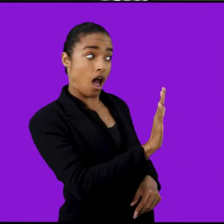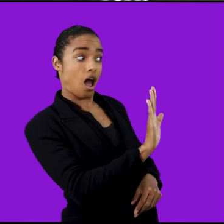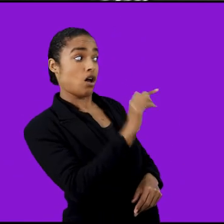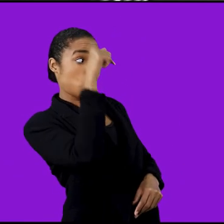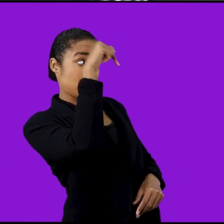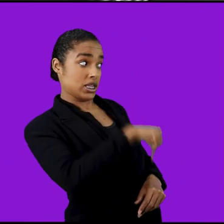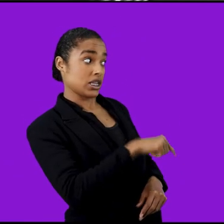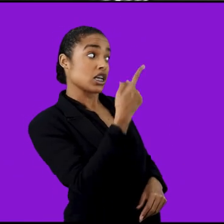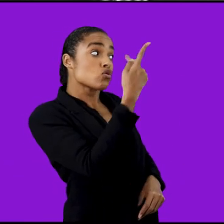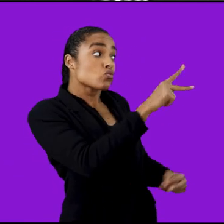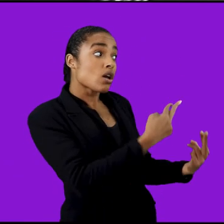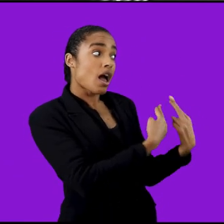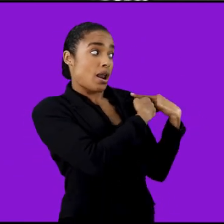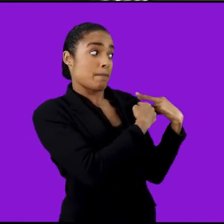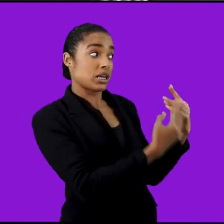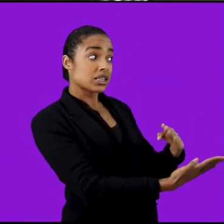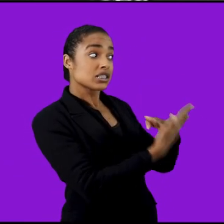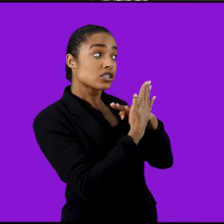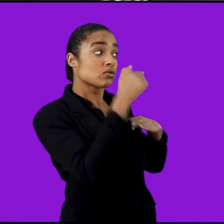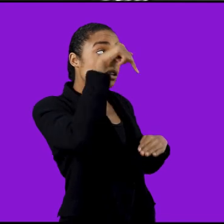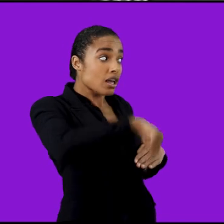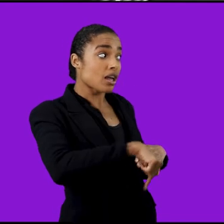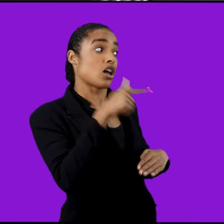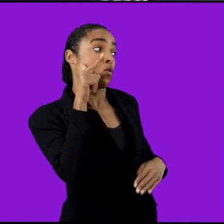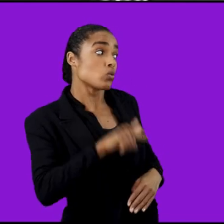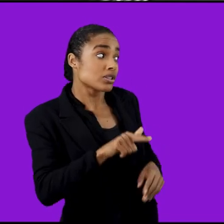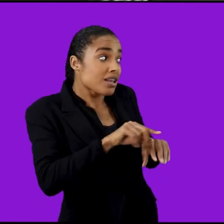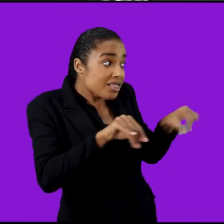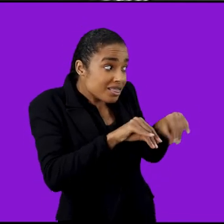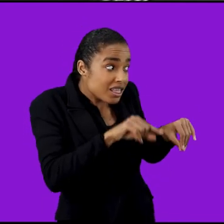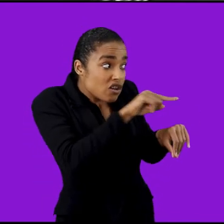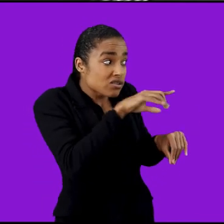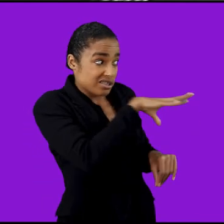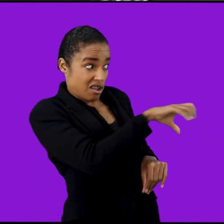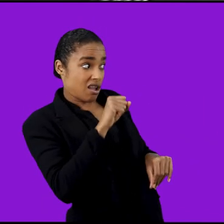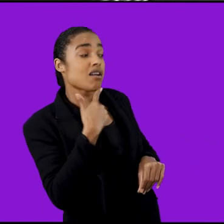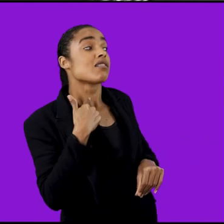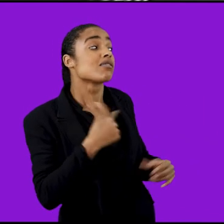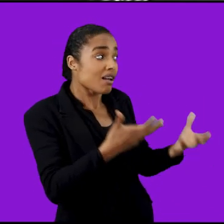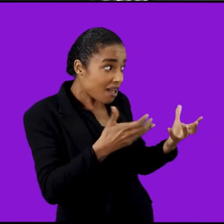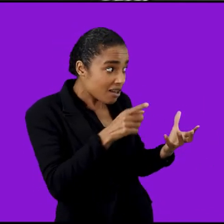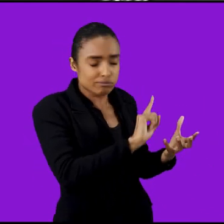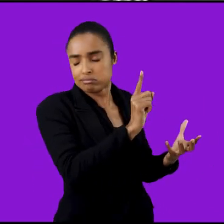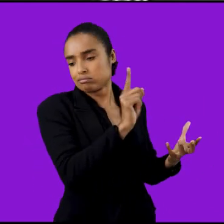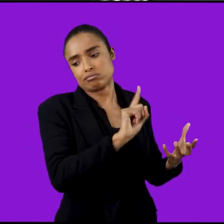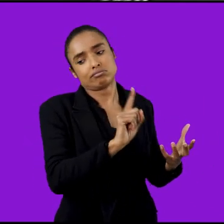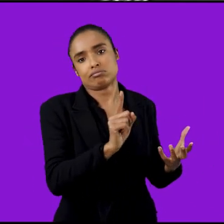a gente fala pra Universidade, não. Aqui você tem uma função e a sua função é nos ajudar a certificar a terra”. Então, né ? “Não é o que você quer, é o que